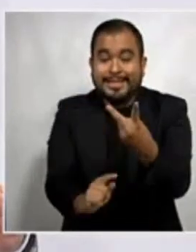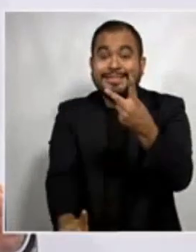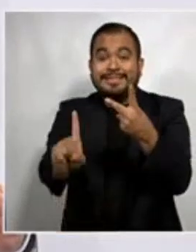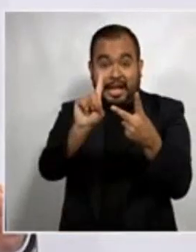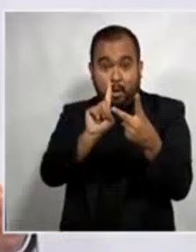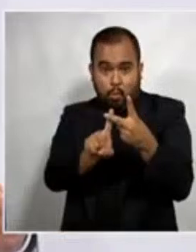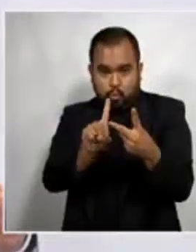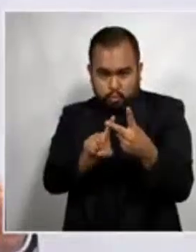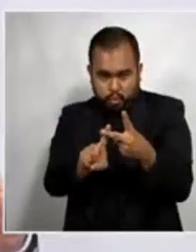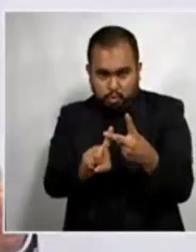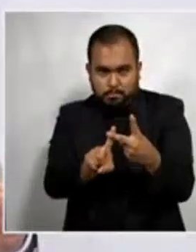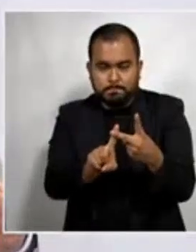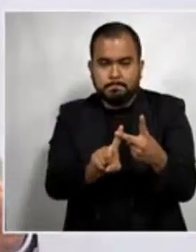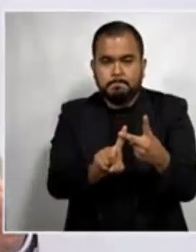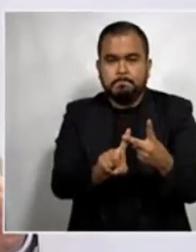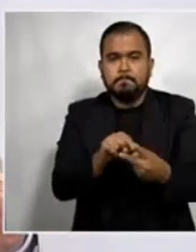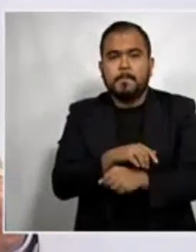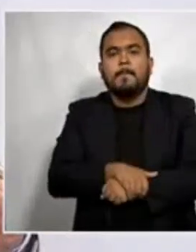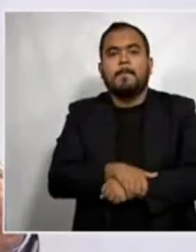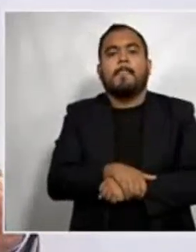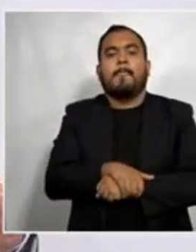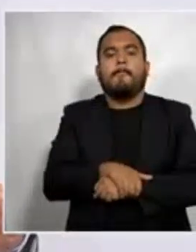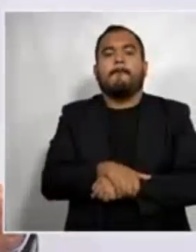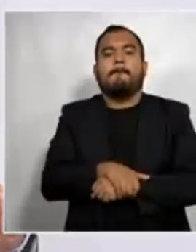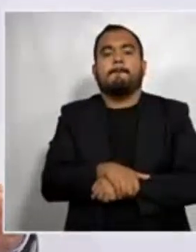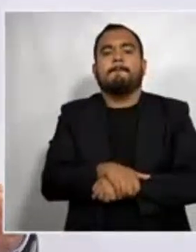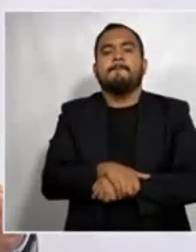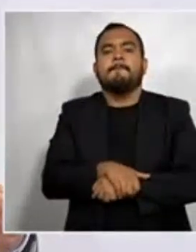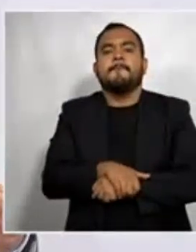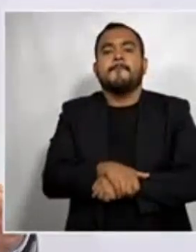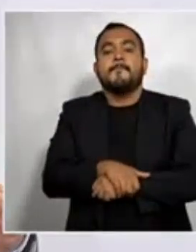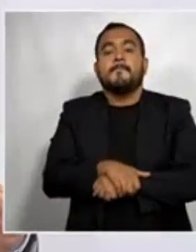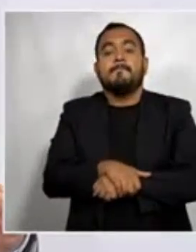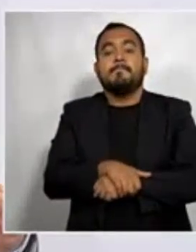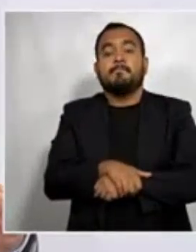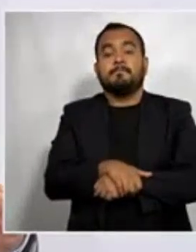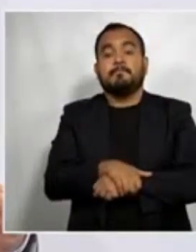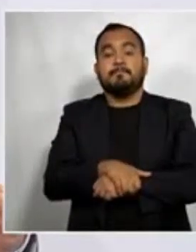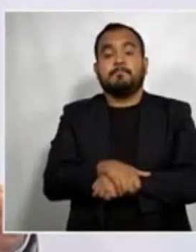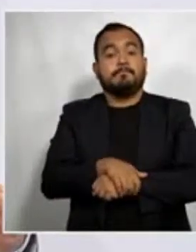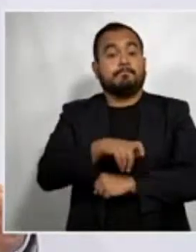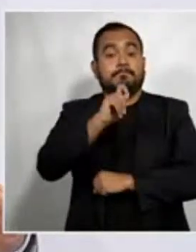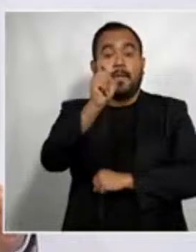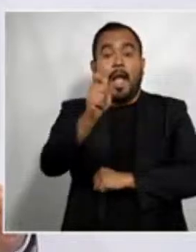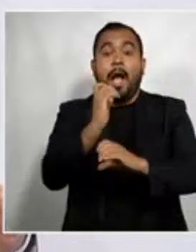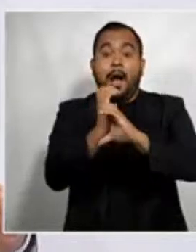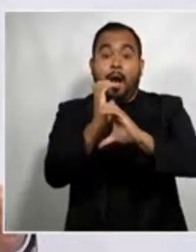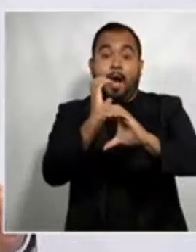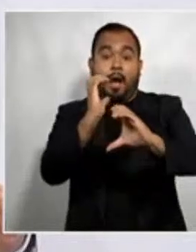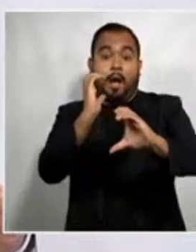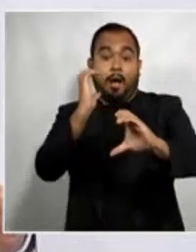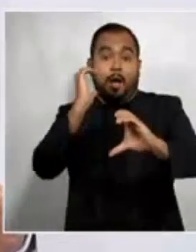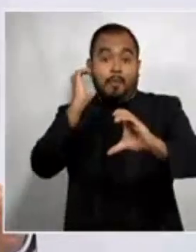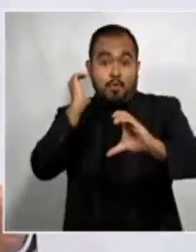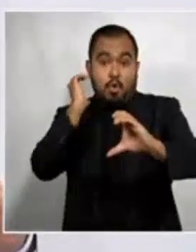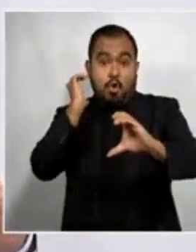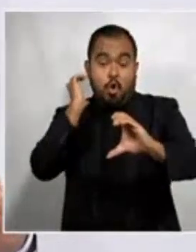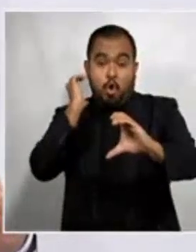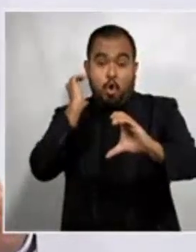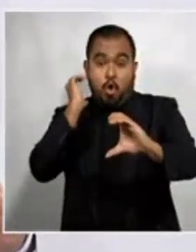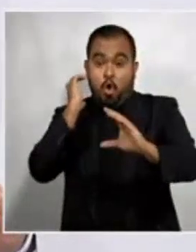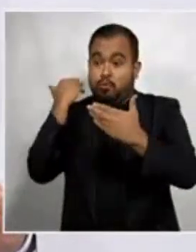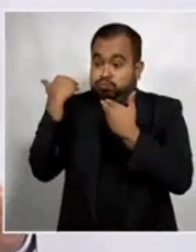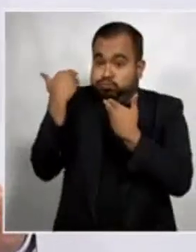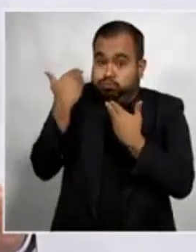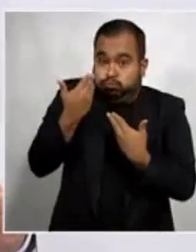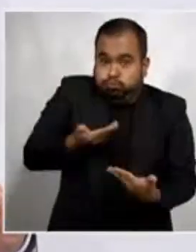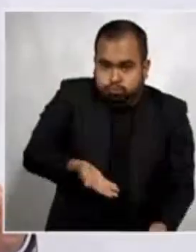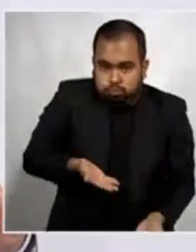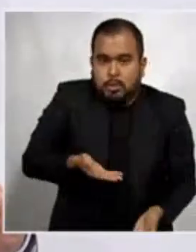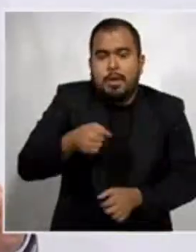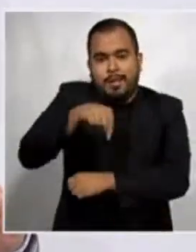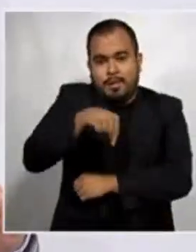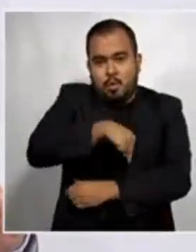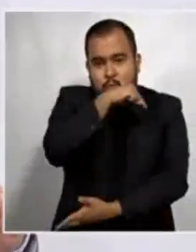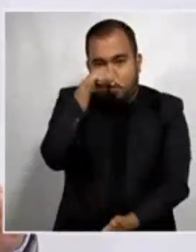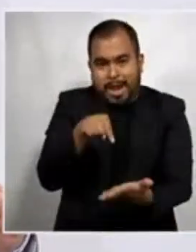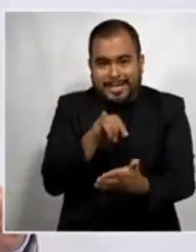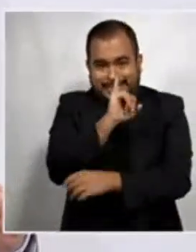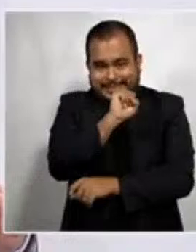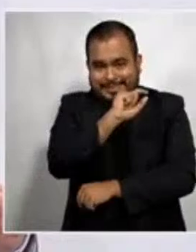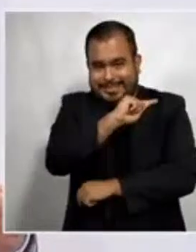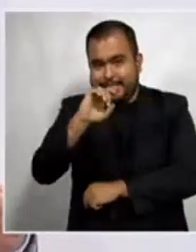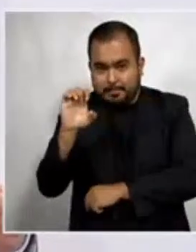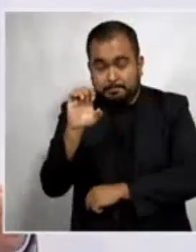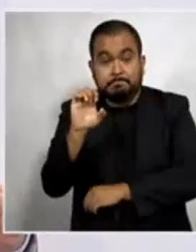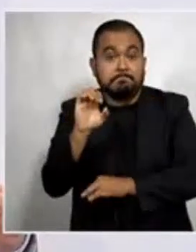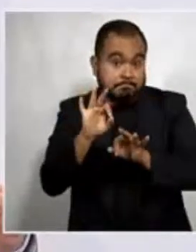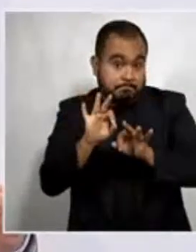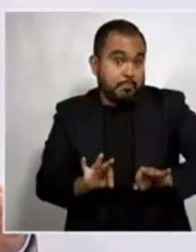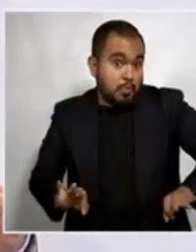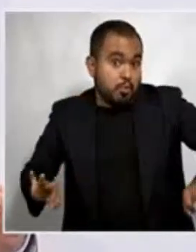segundo, transporte público. El transporte público será fundamental para que esta clínica